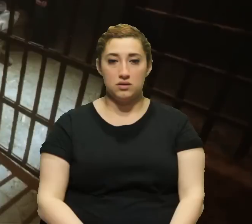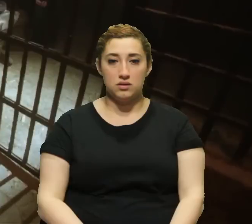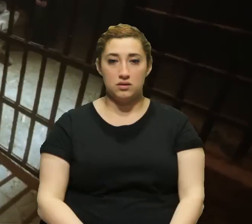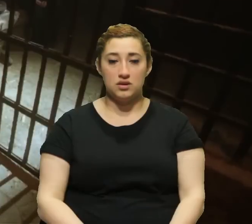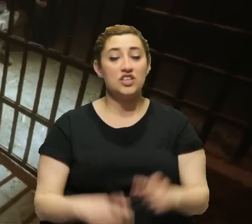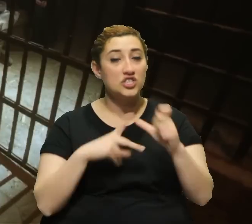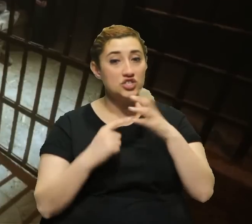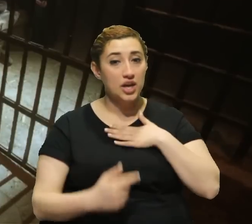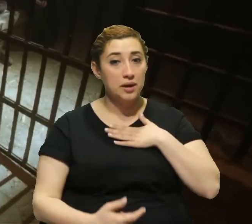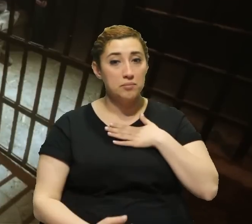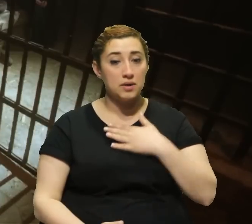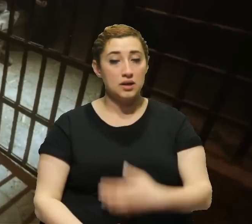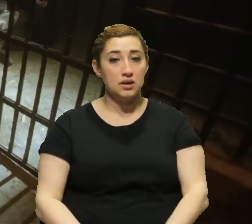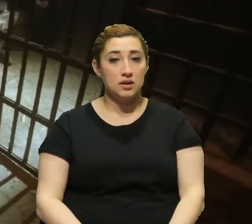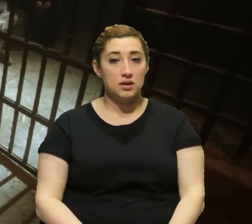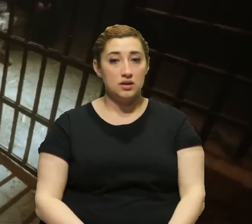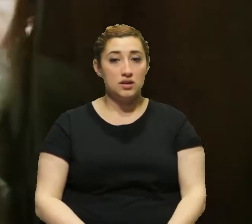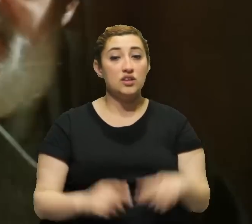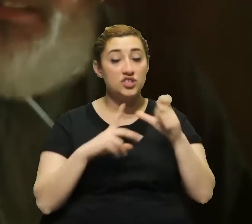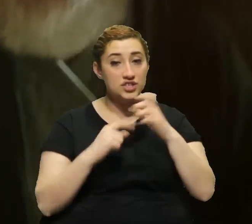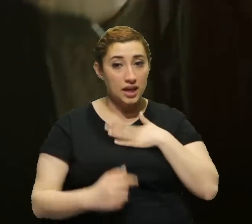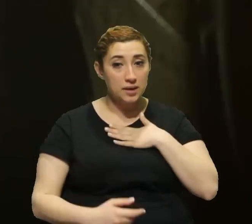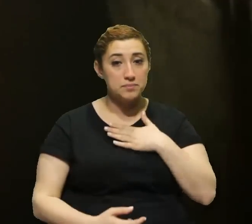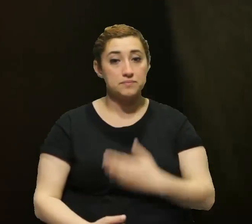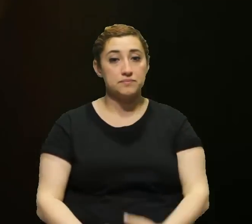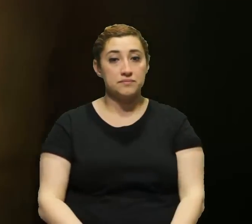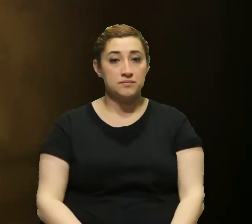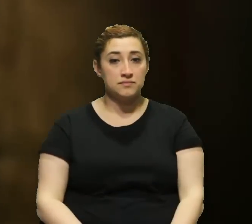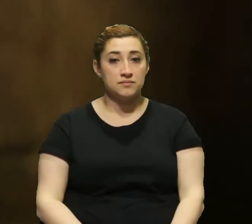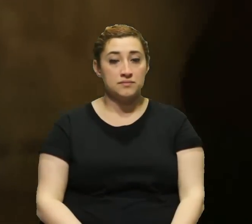(Mesut) Şeyh’im!